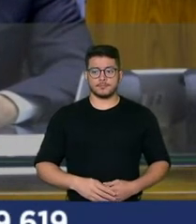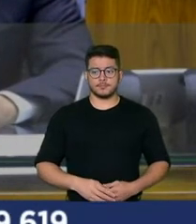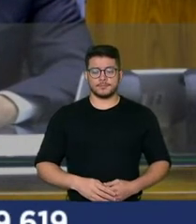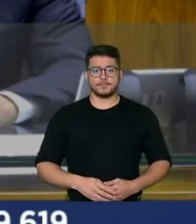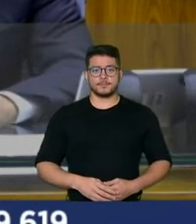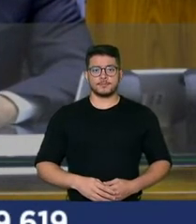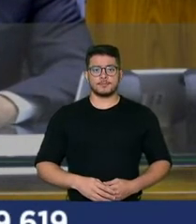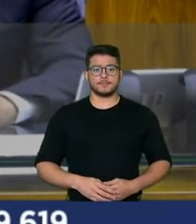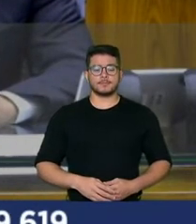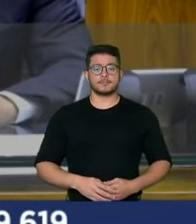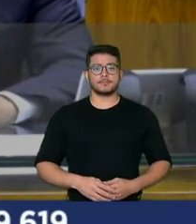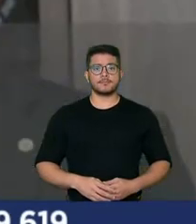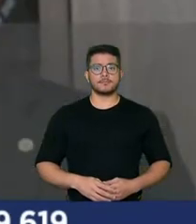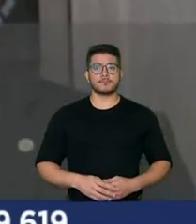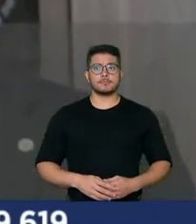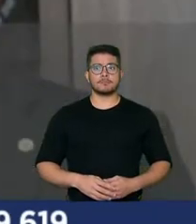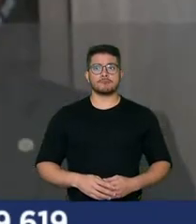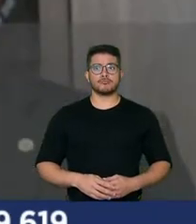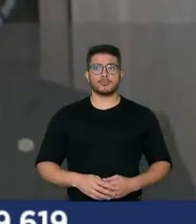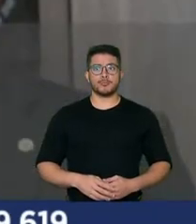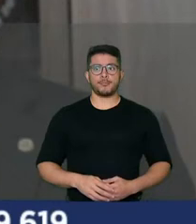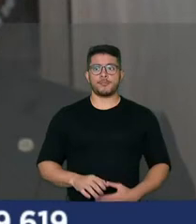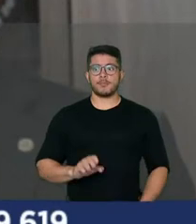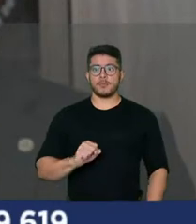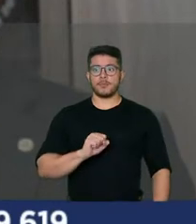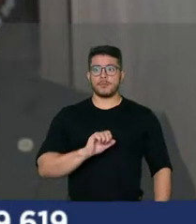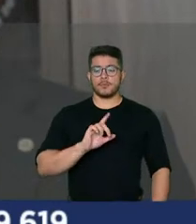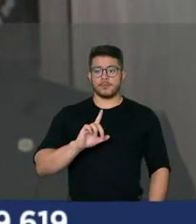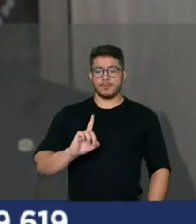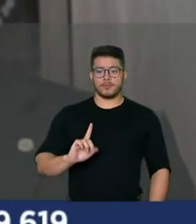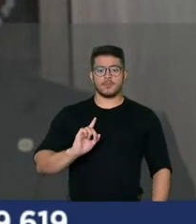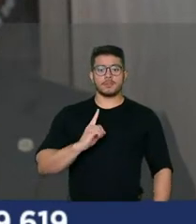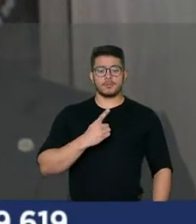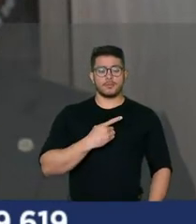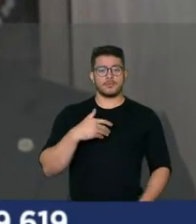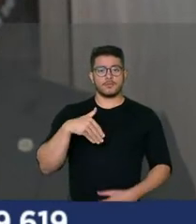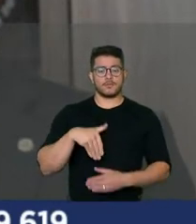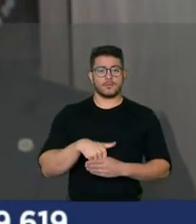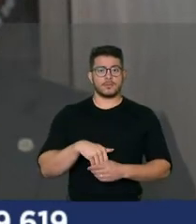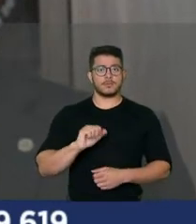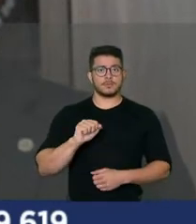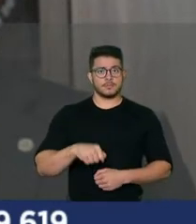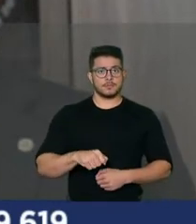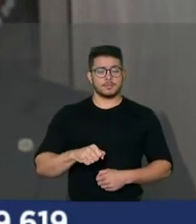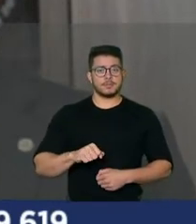CAMPAINHA] PDT SIM. OPOSIÇÃ O... [DEPUTADO]: PRESIDENTE, PELO SOLIDARIEDADE... NÓS VAMOS VOTAR SIM E EU PEÇO O TEMPO